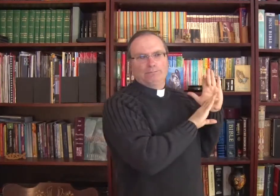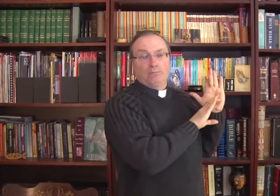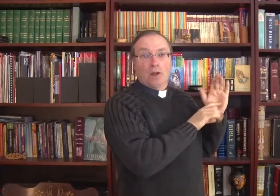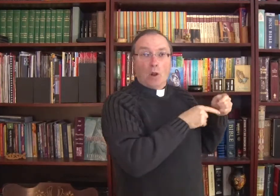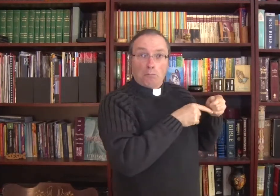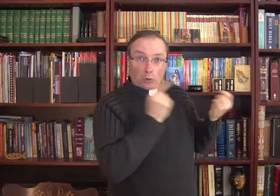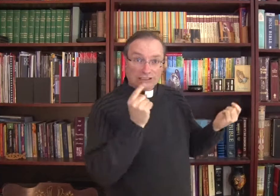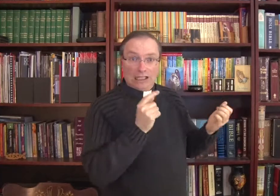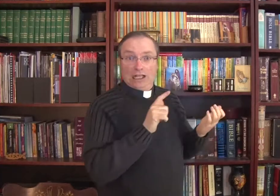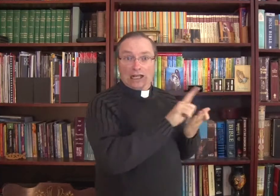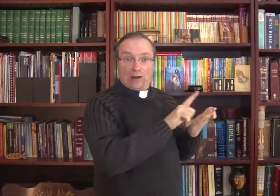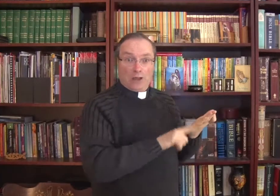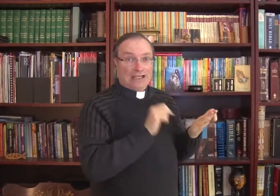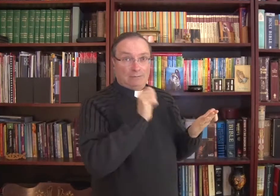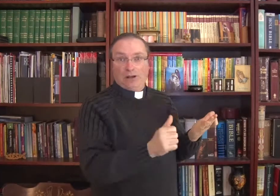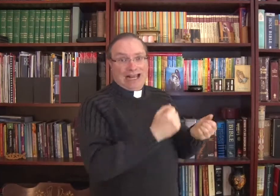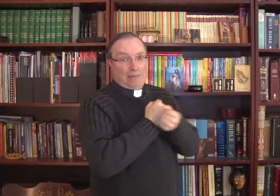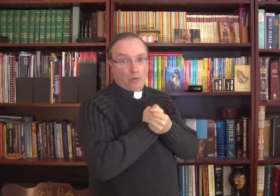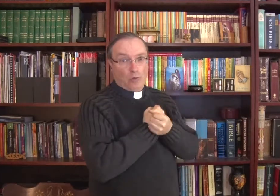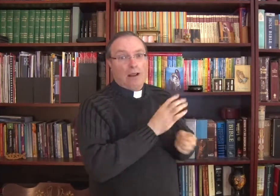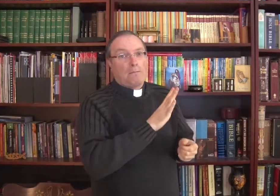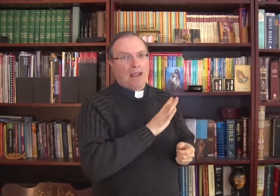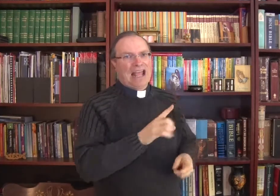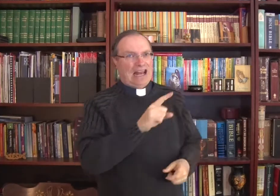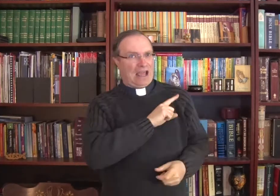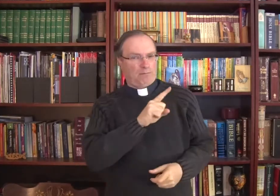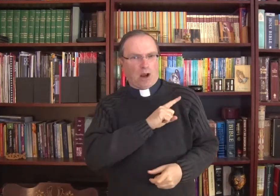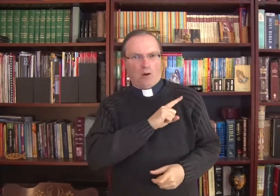L’opposé de la loi, ce n’est pas l’amour, mais la peur.